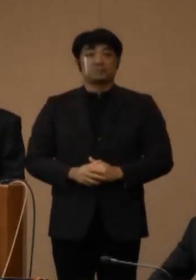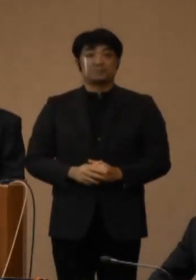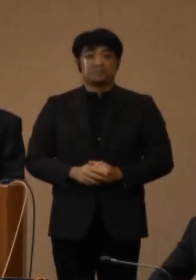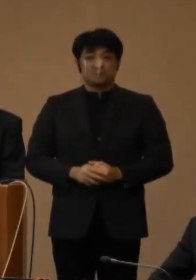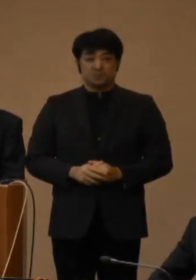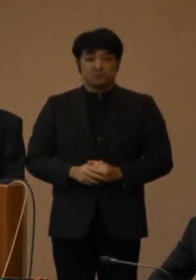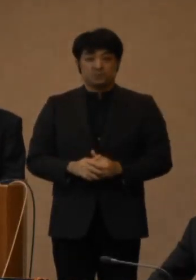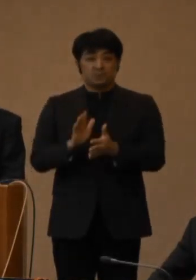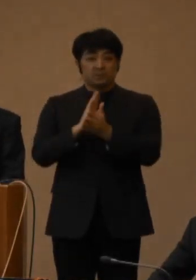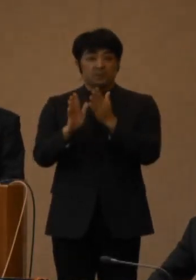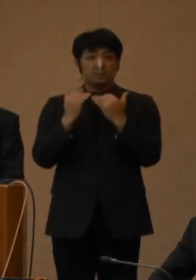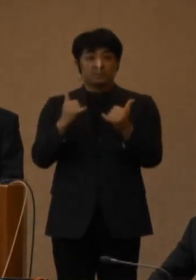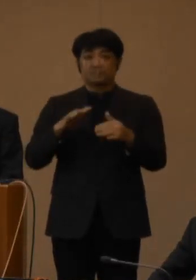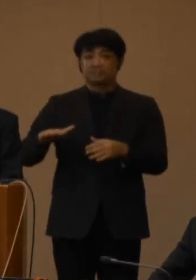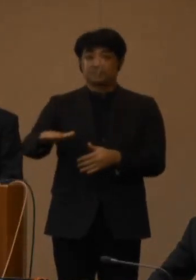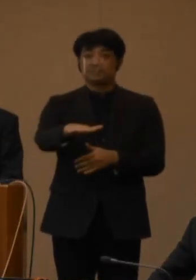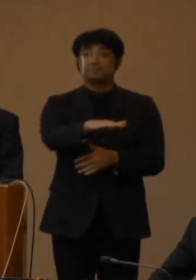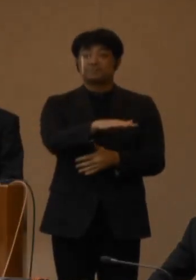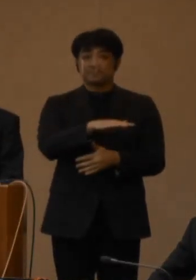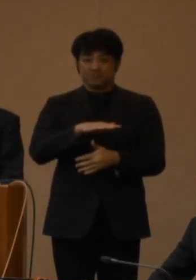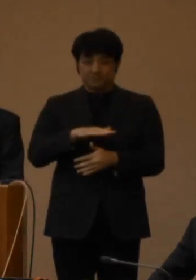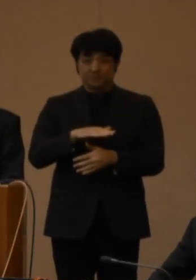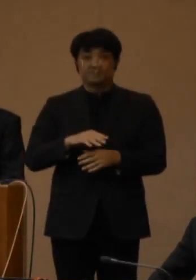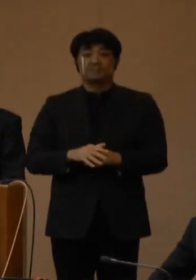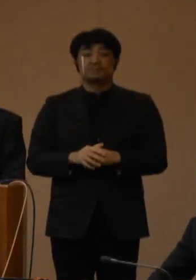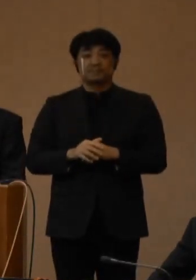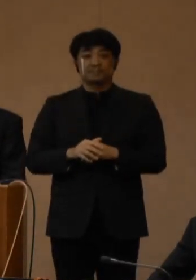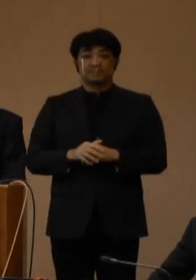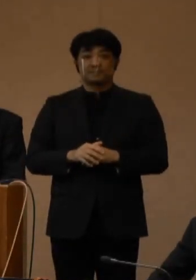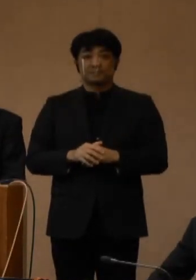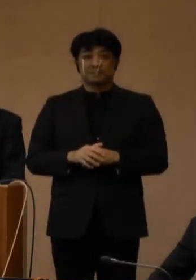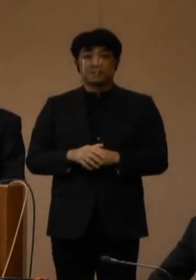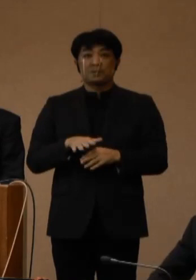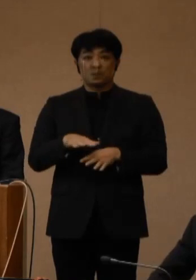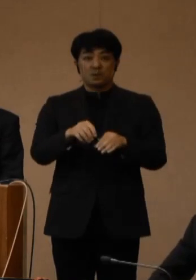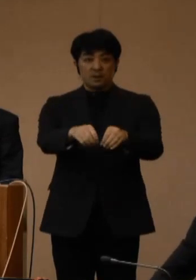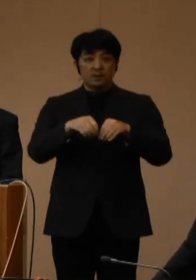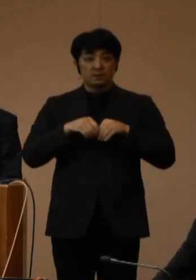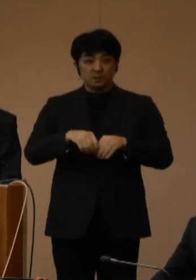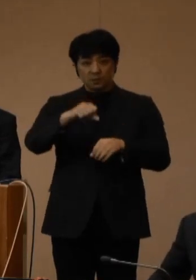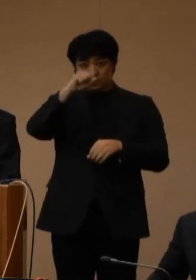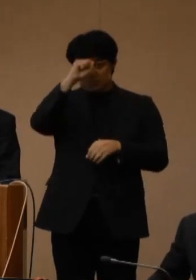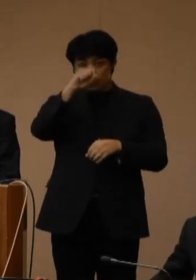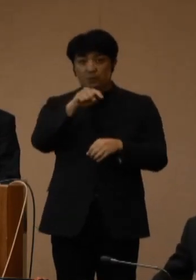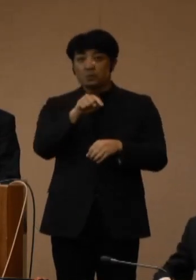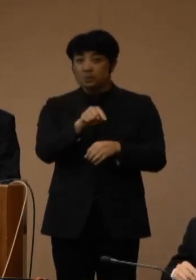県民の皆さまにおかれましては、この感染症との闘いの